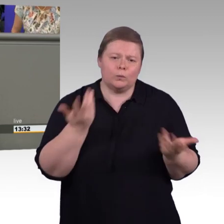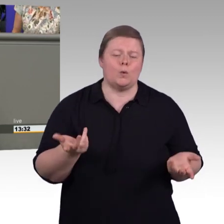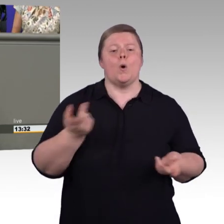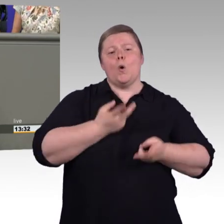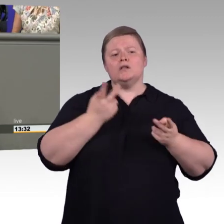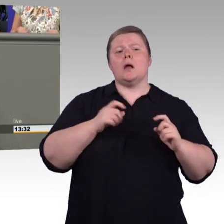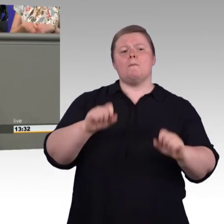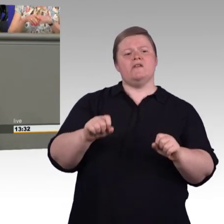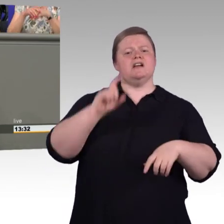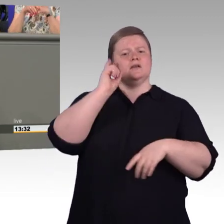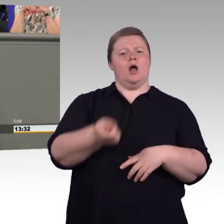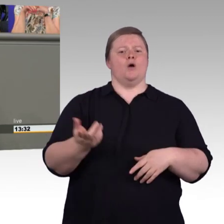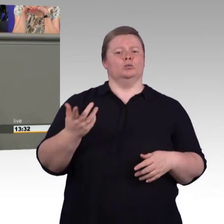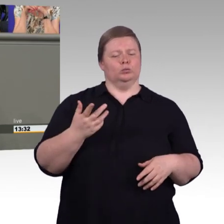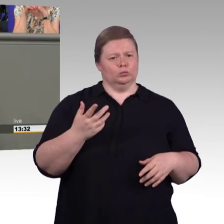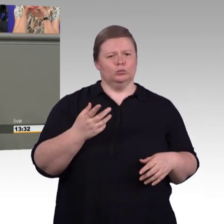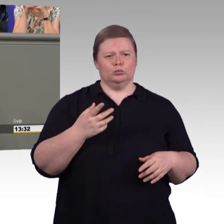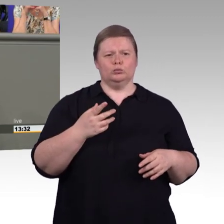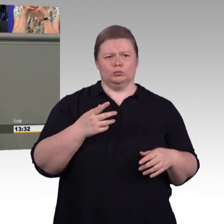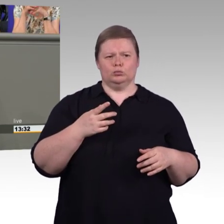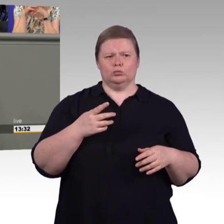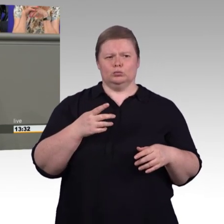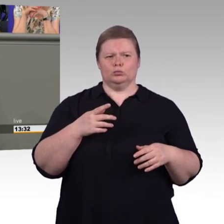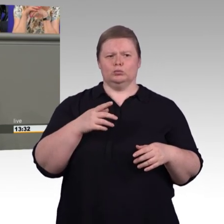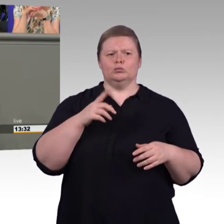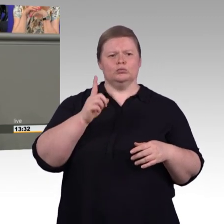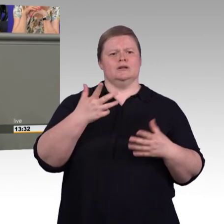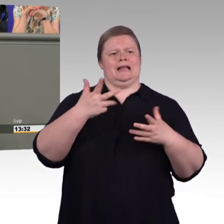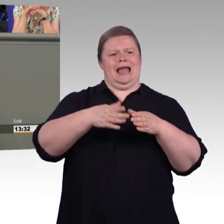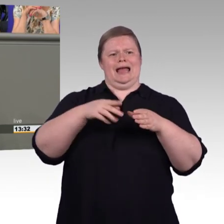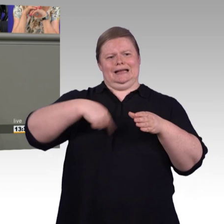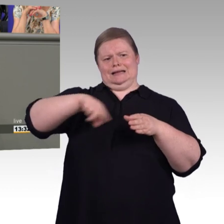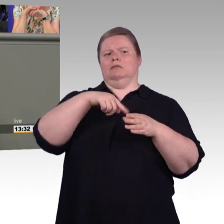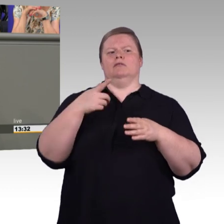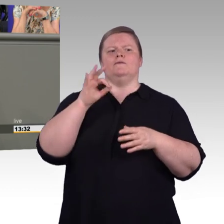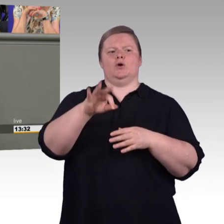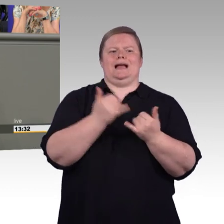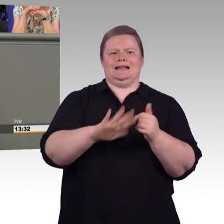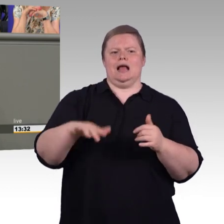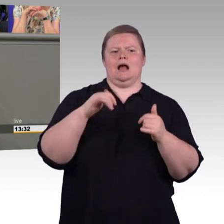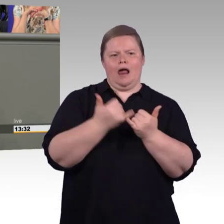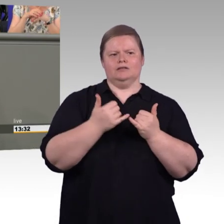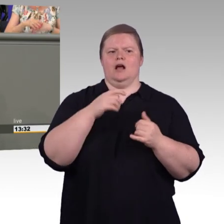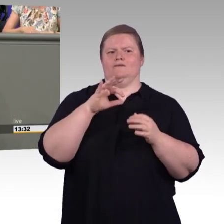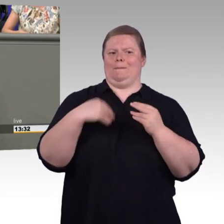dann ist auch das keine Stärkung von Kinderrechten, sondern nur eine Stärkung des Staates und darüber wird im weiteren Verfahren zu reden sein.